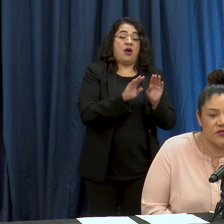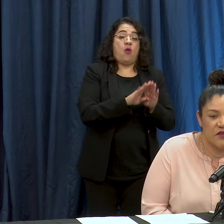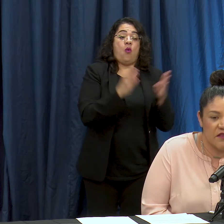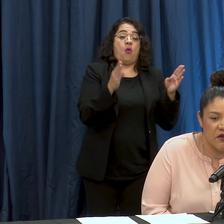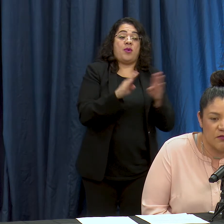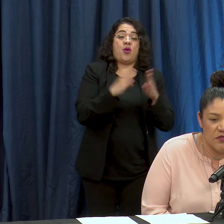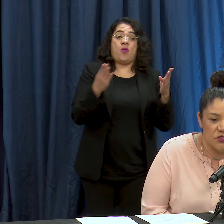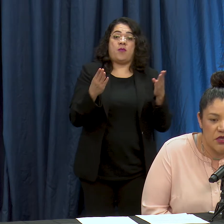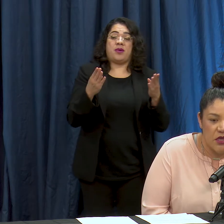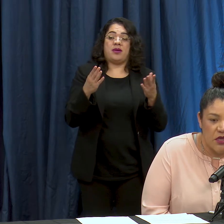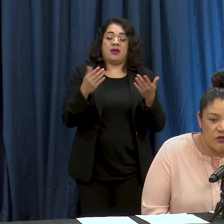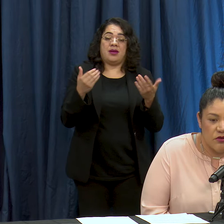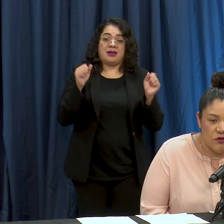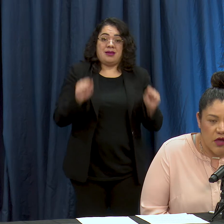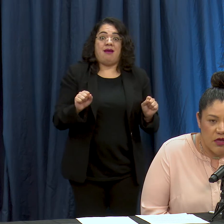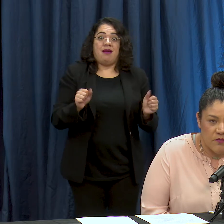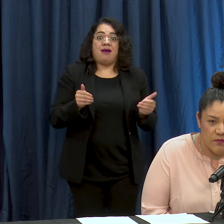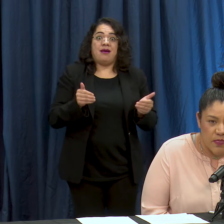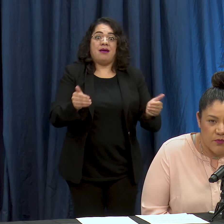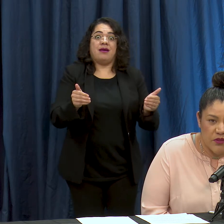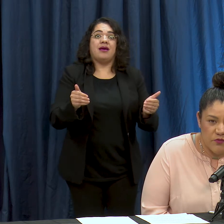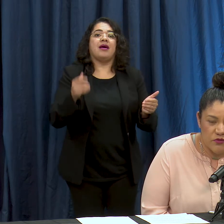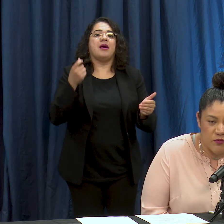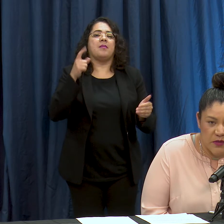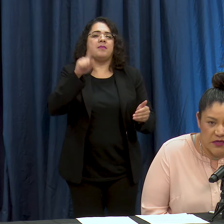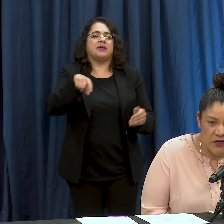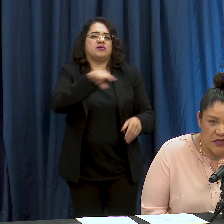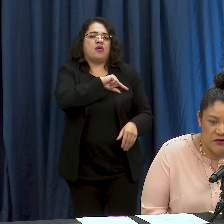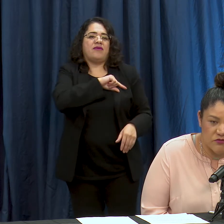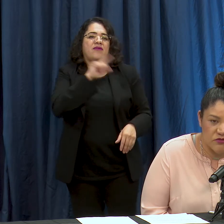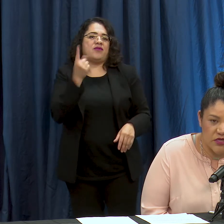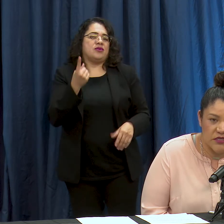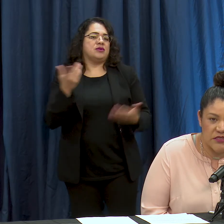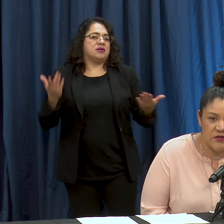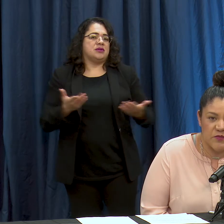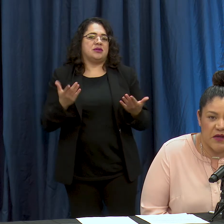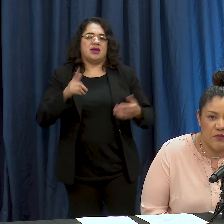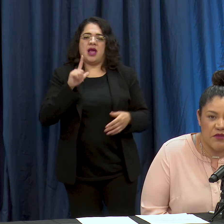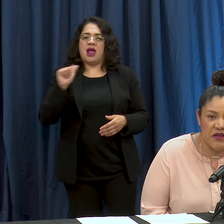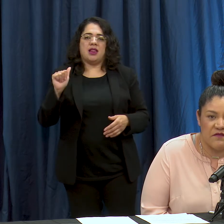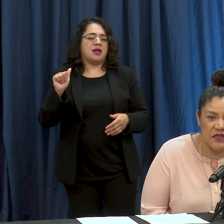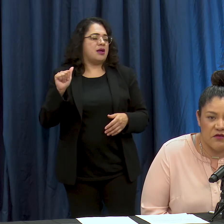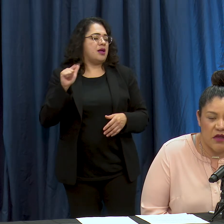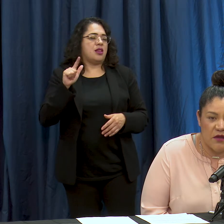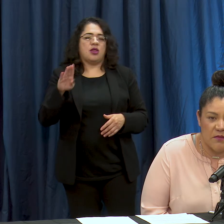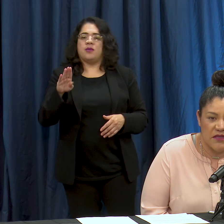ciudad de long beach no podemos cumplir unos recce sito's para poder abrir MS